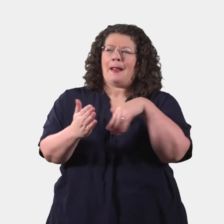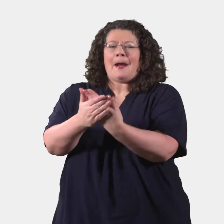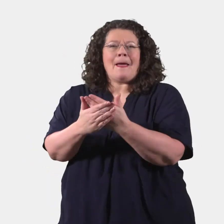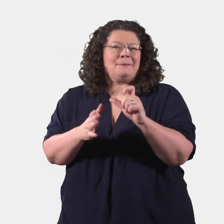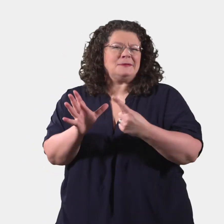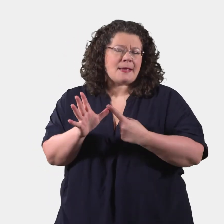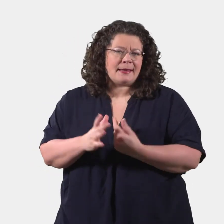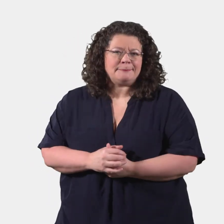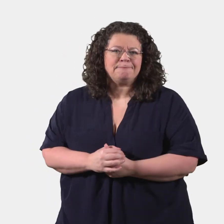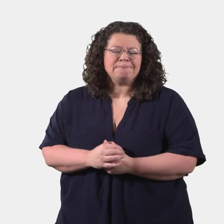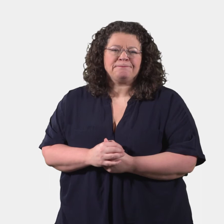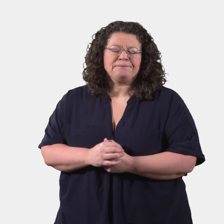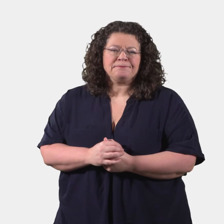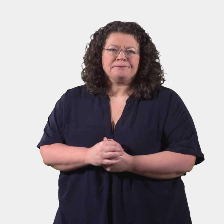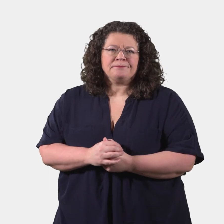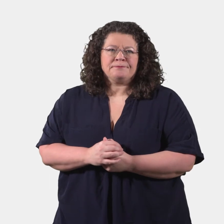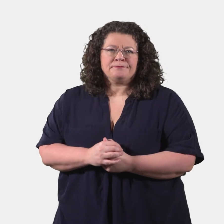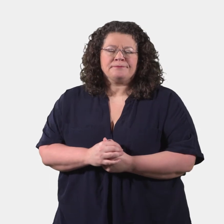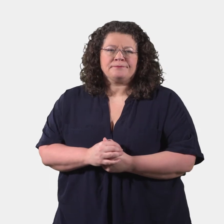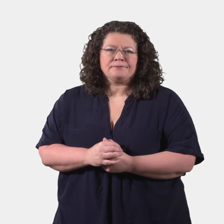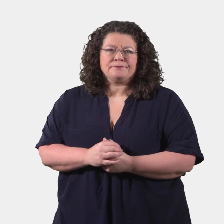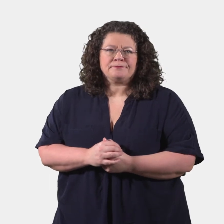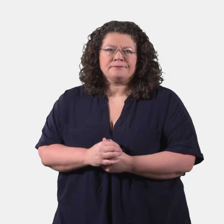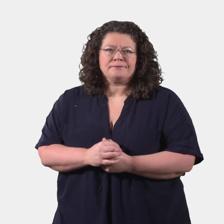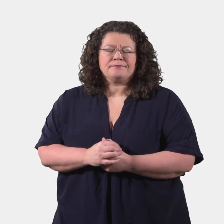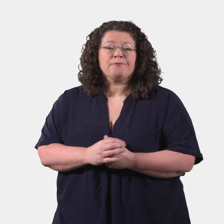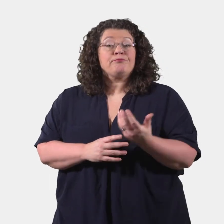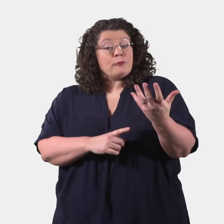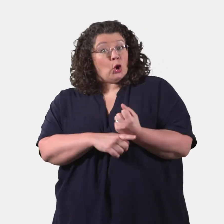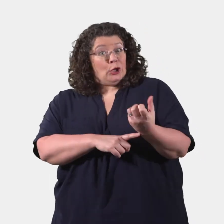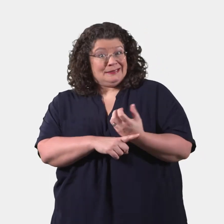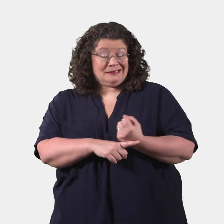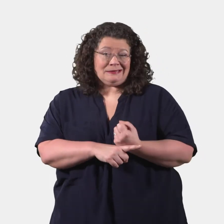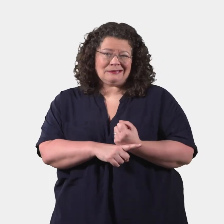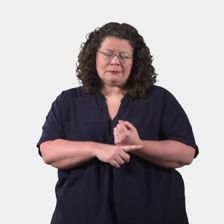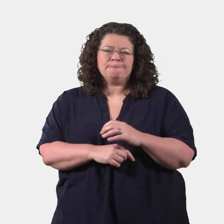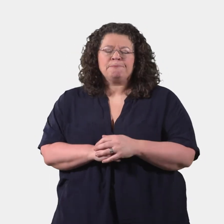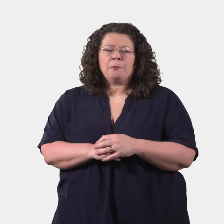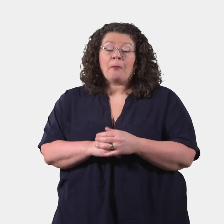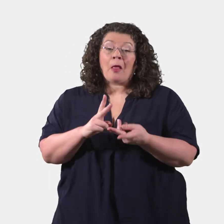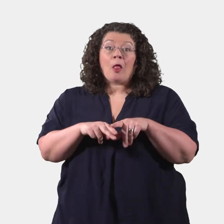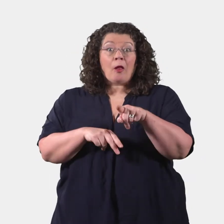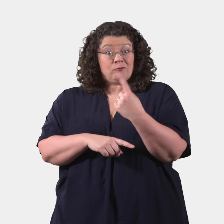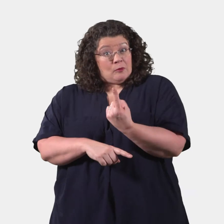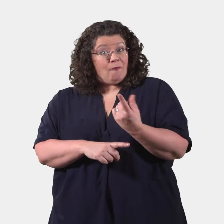Ar ôl hynny, gwnaethom drafod eich enillion. Felly, os ydych chi’n gweithio, allwch chi ddim cael Lwfans Gofalwyr